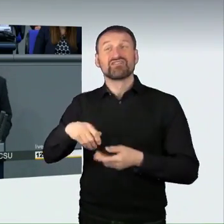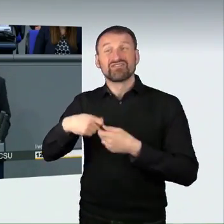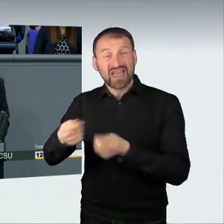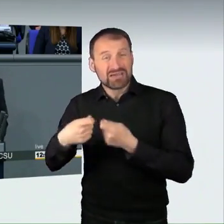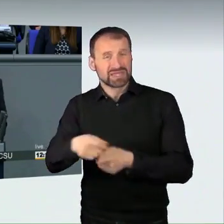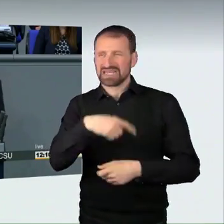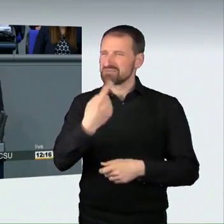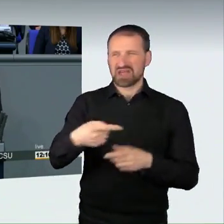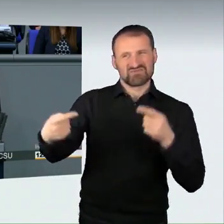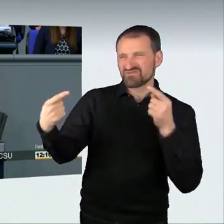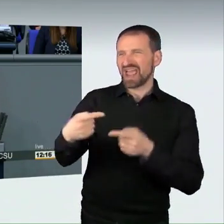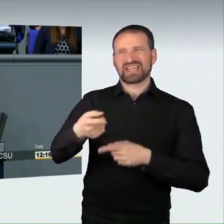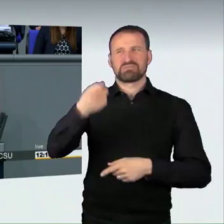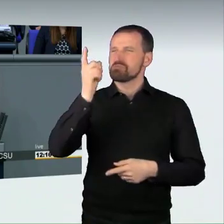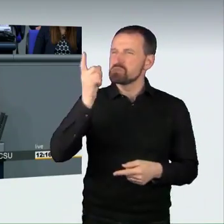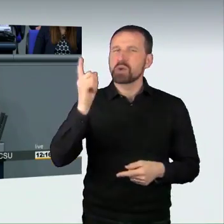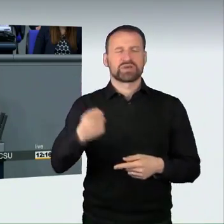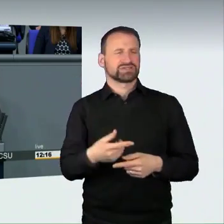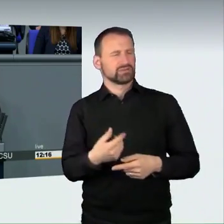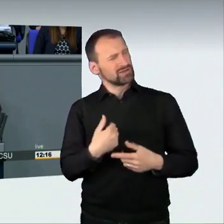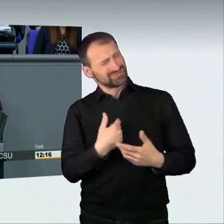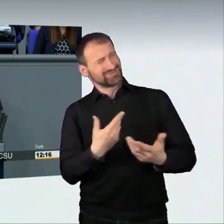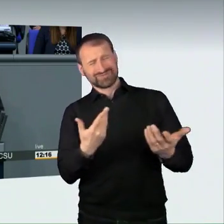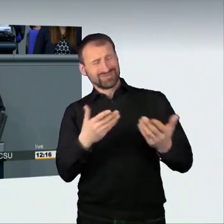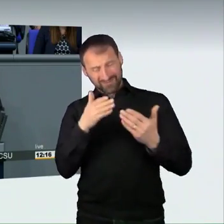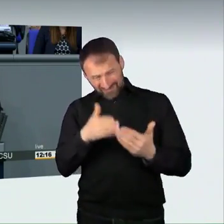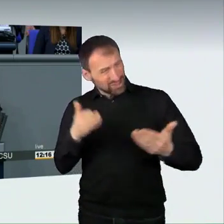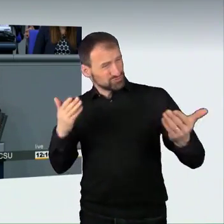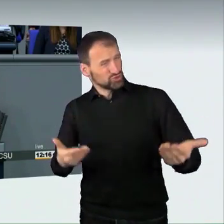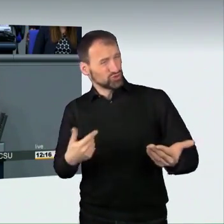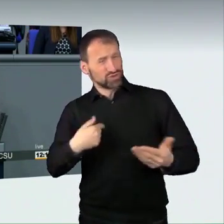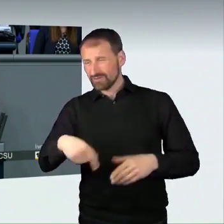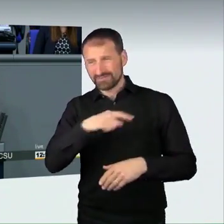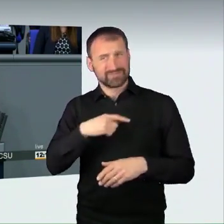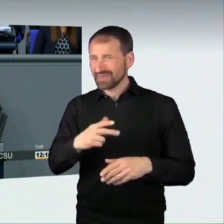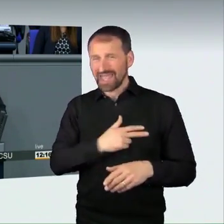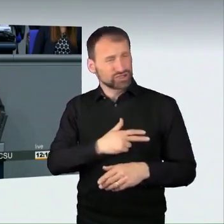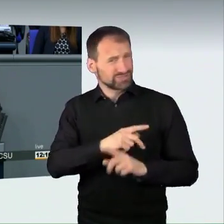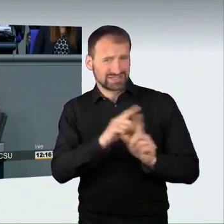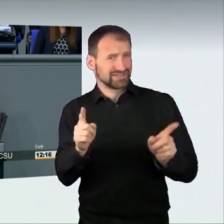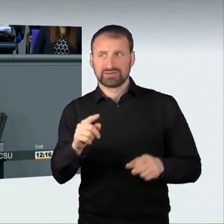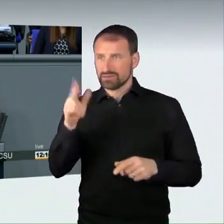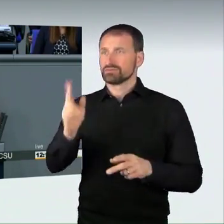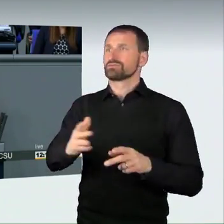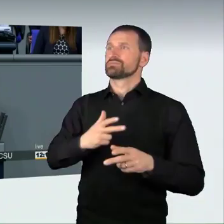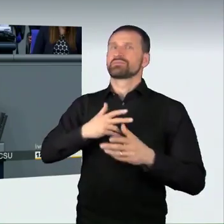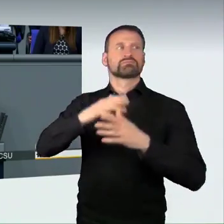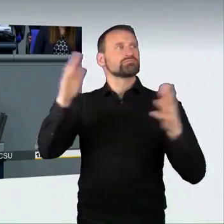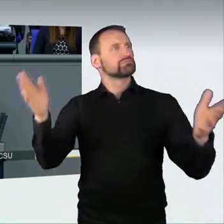An dieser Stelle müssen wir wirklich deutlich Widerspruch erheben. Das entspricht einfach nicht den Tatsachen. Die weit überwiegende Zahl